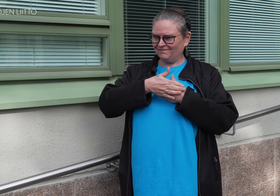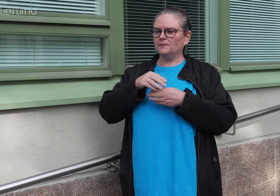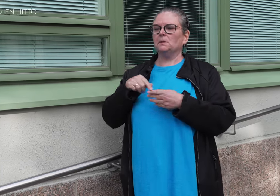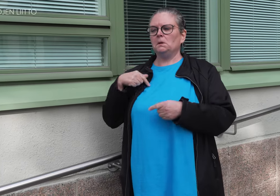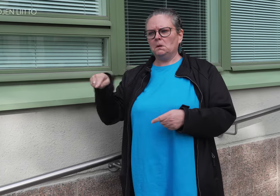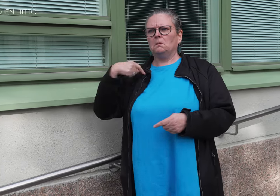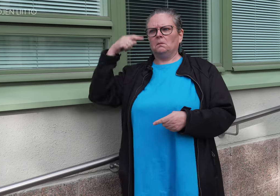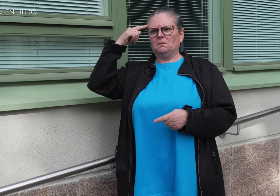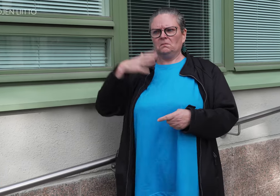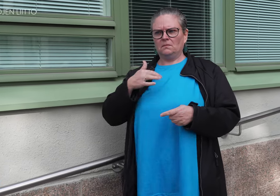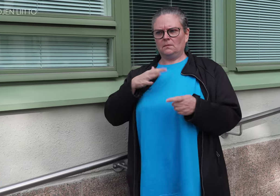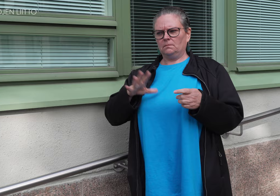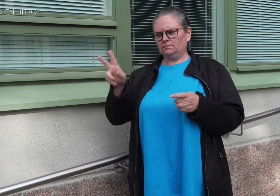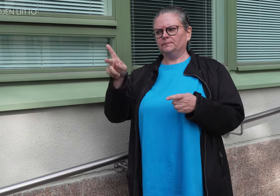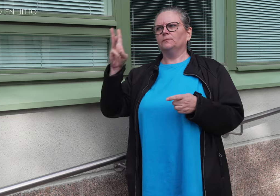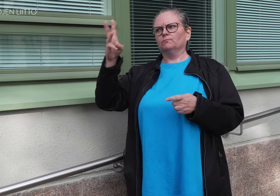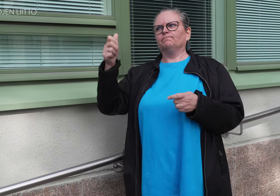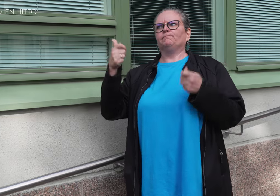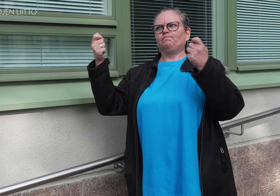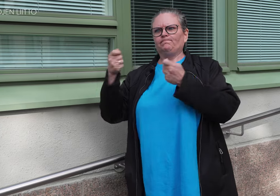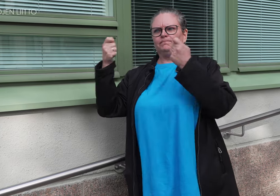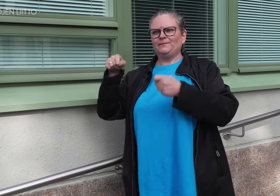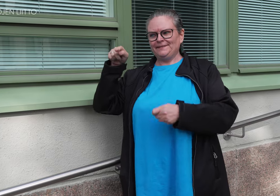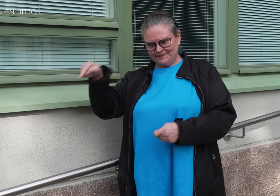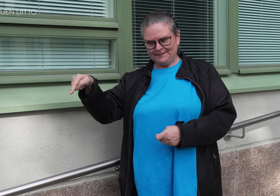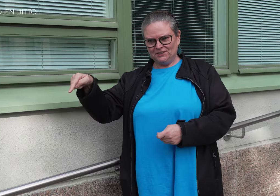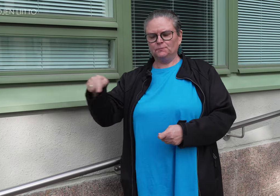ja halusin muistella tätä 30-vuotista taivalta.